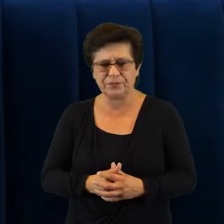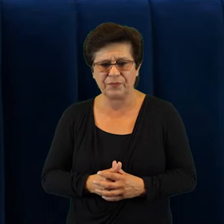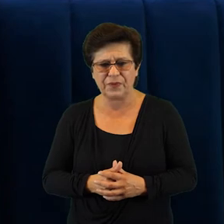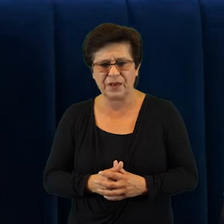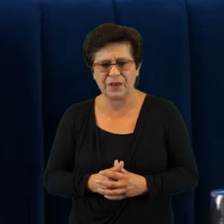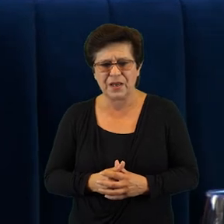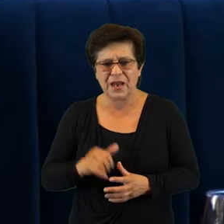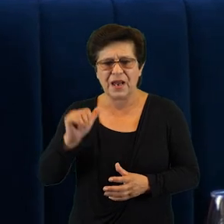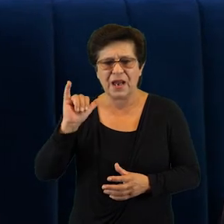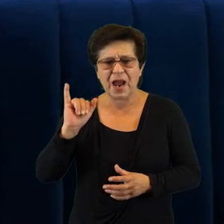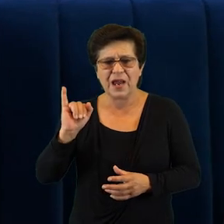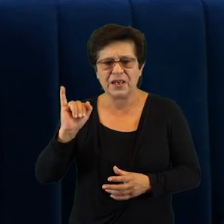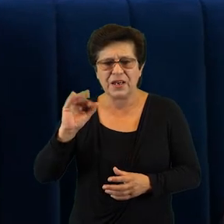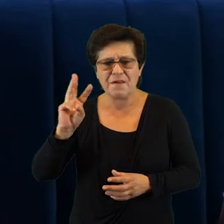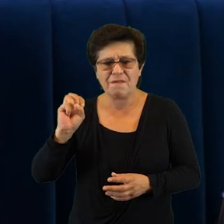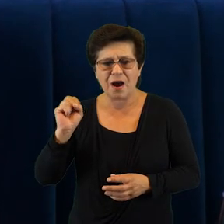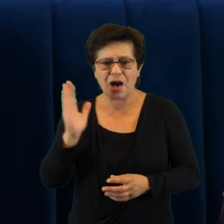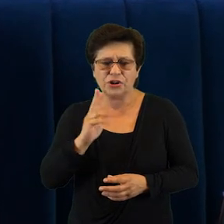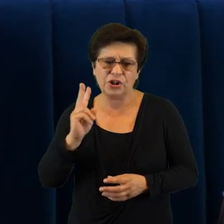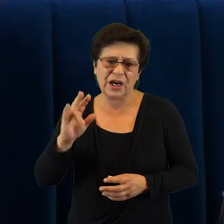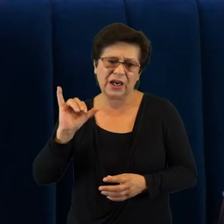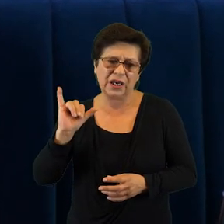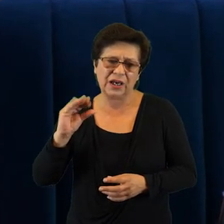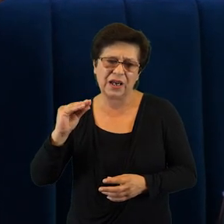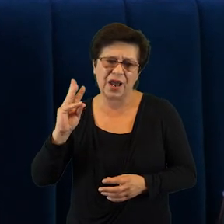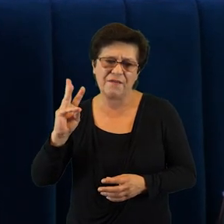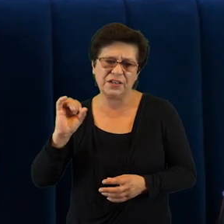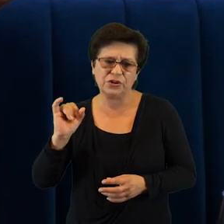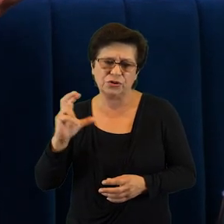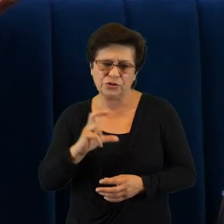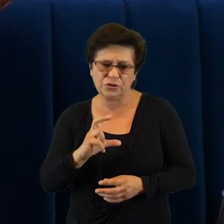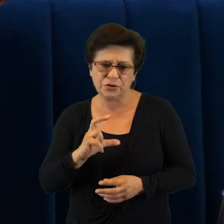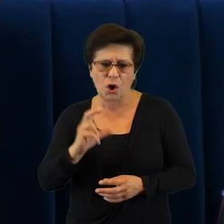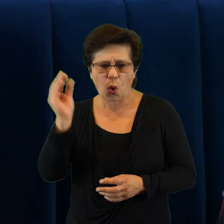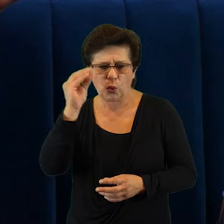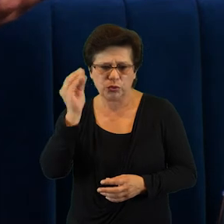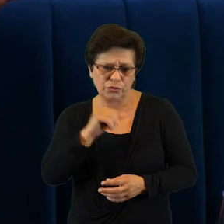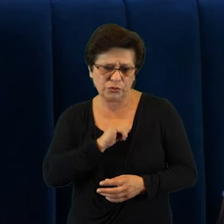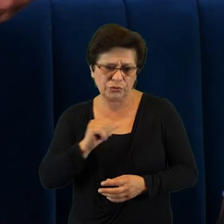Iwaszkiewicz, który uczył się w Kijowie,